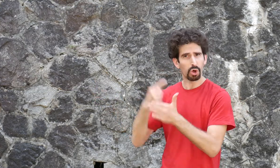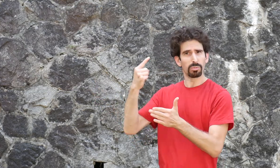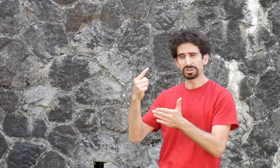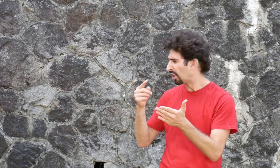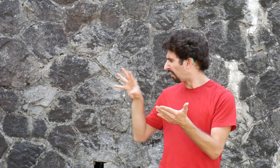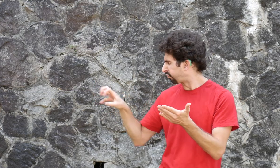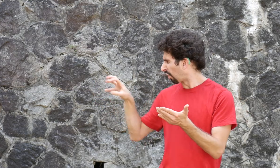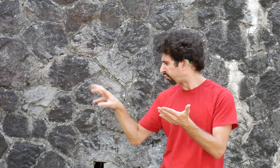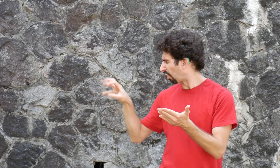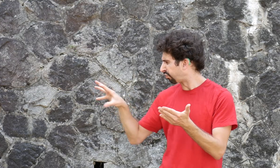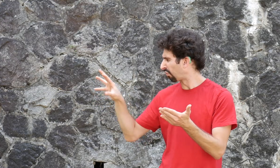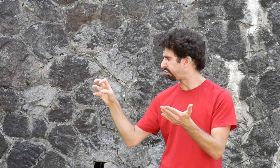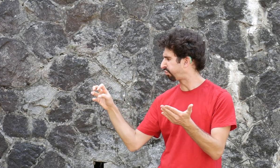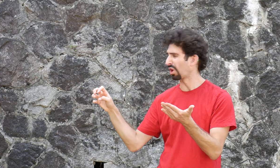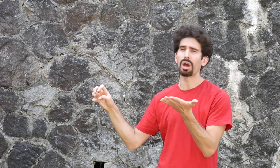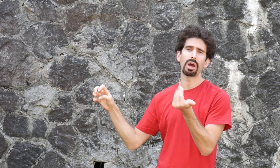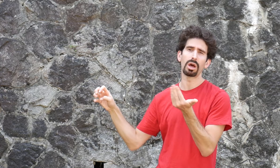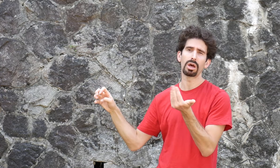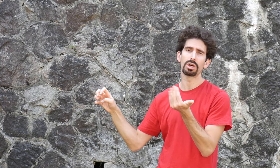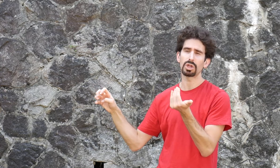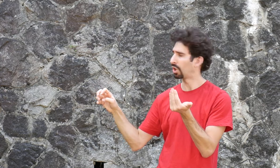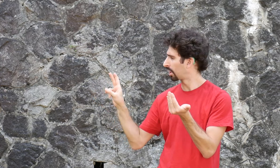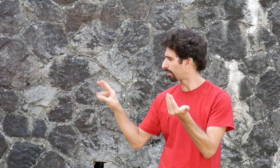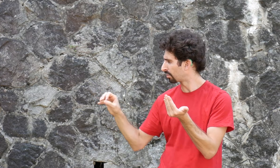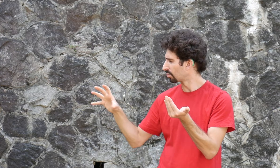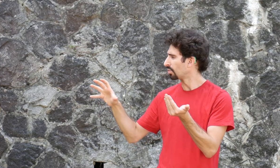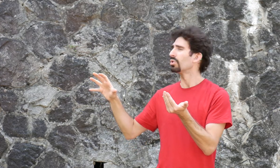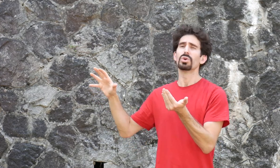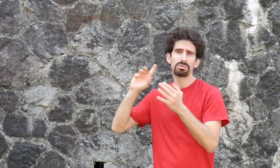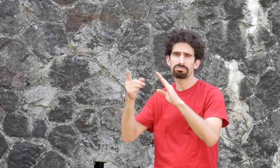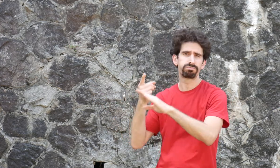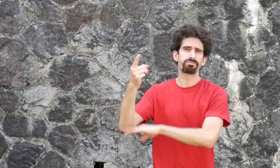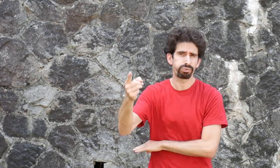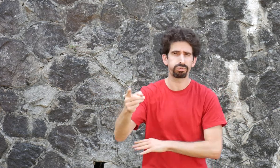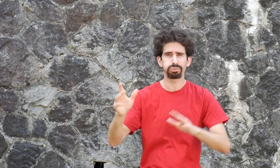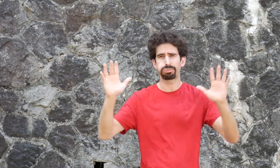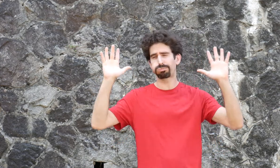Et encore, et encore... à vie !